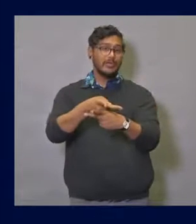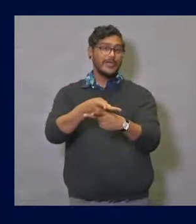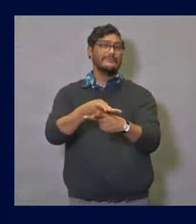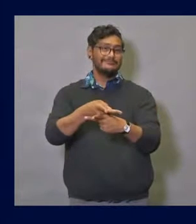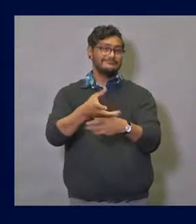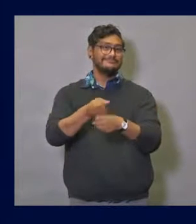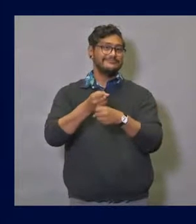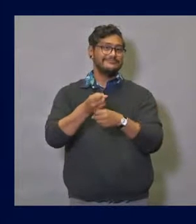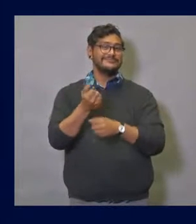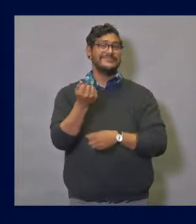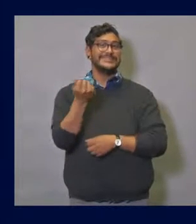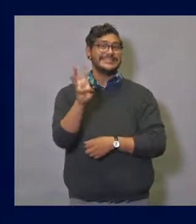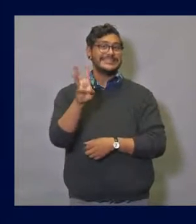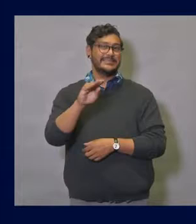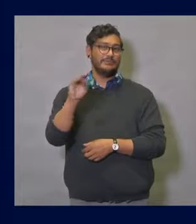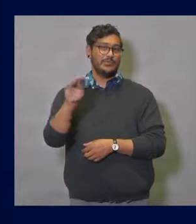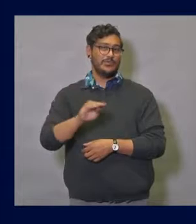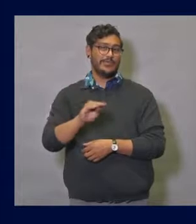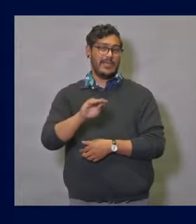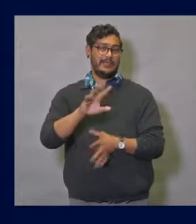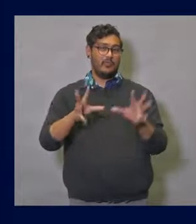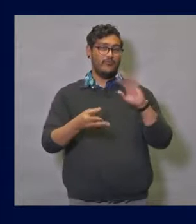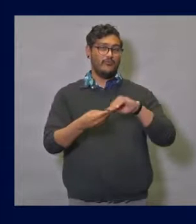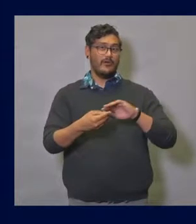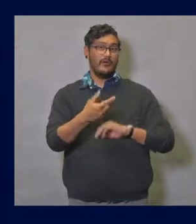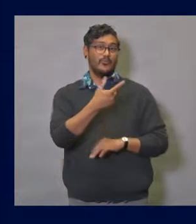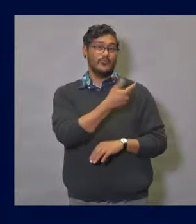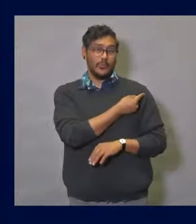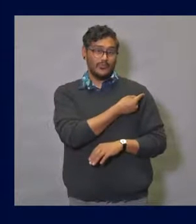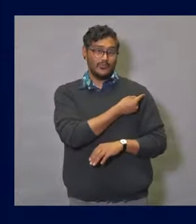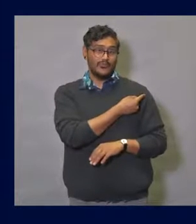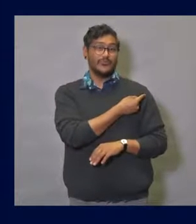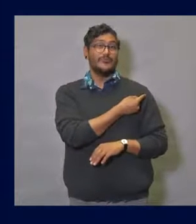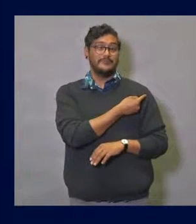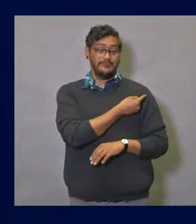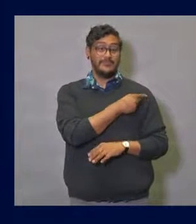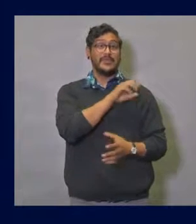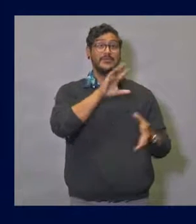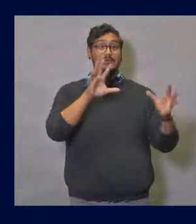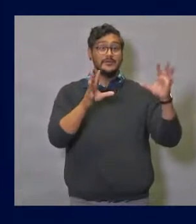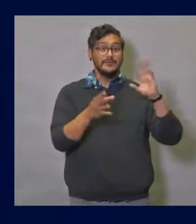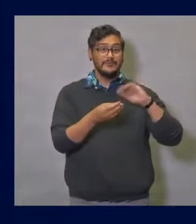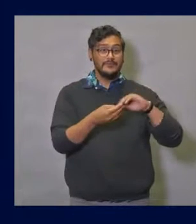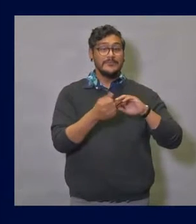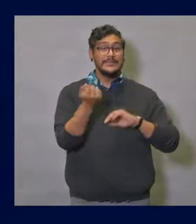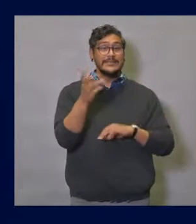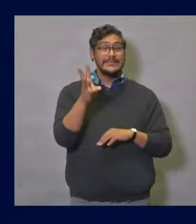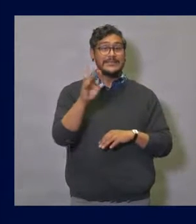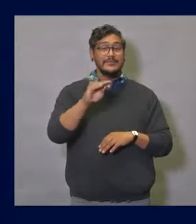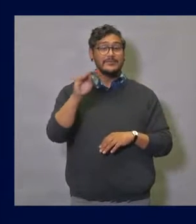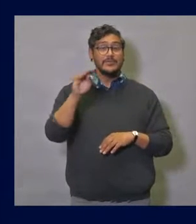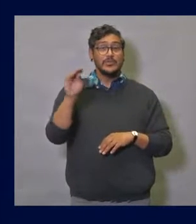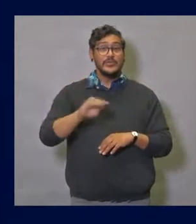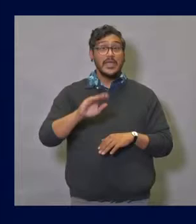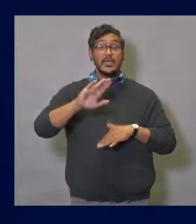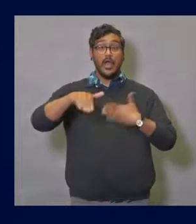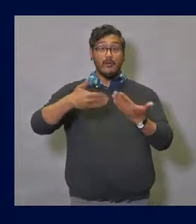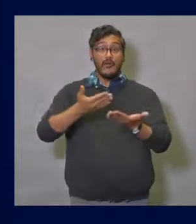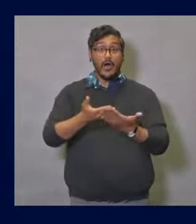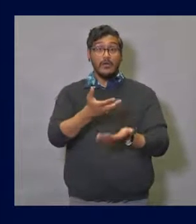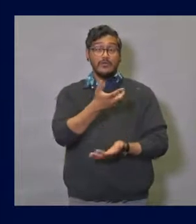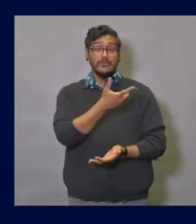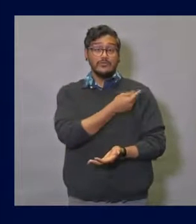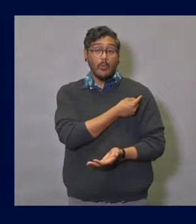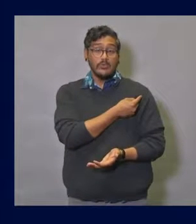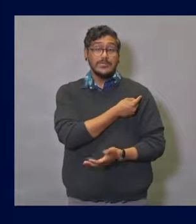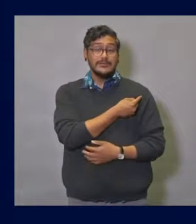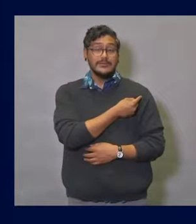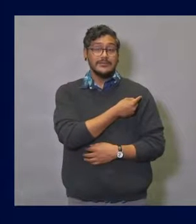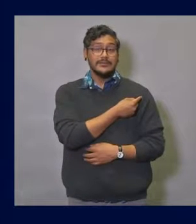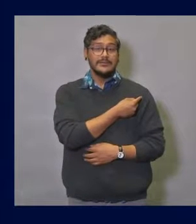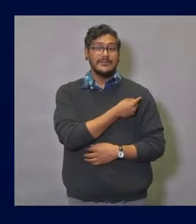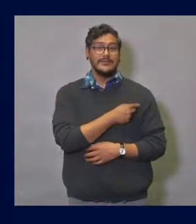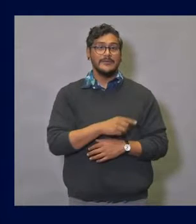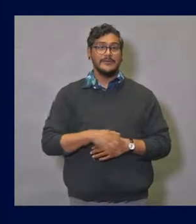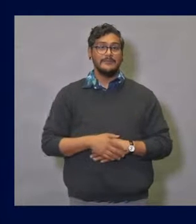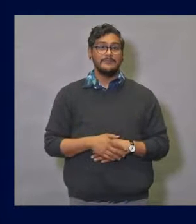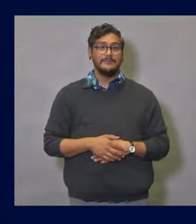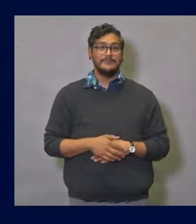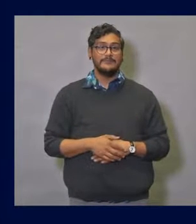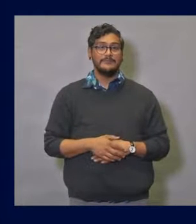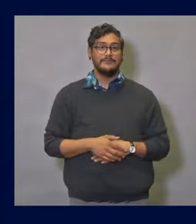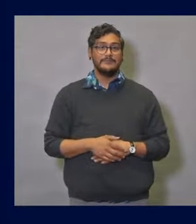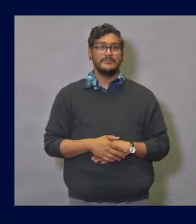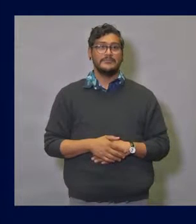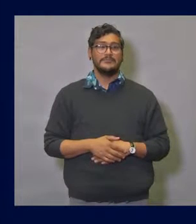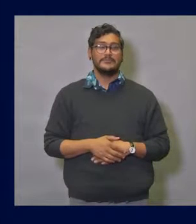EN ESAS DOS SEMANAS.